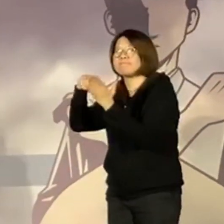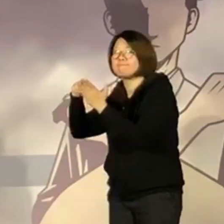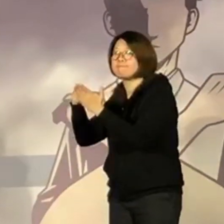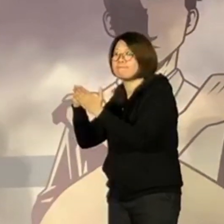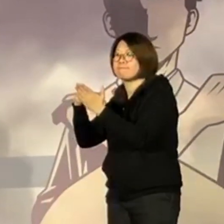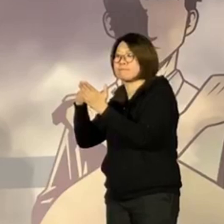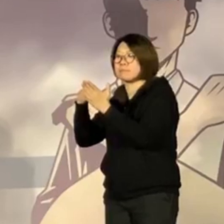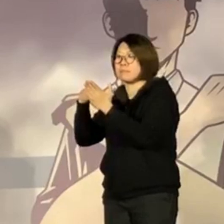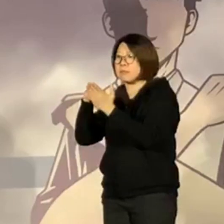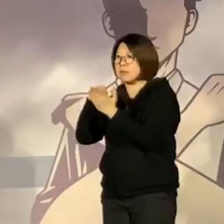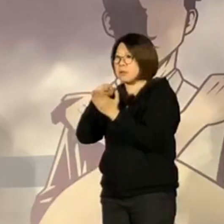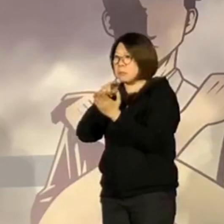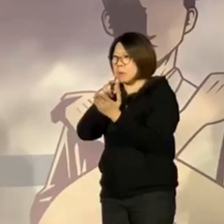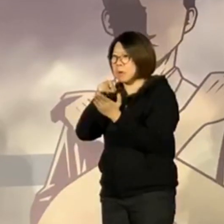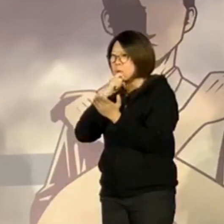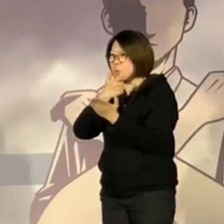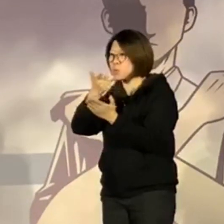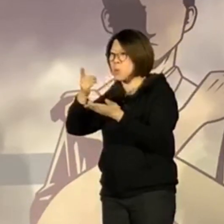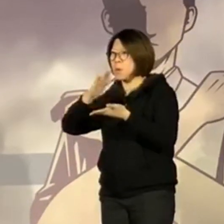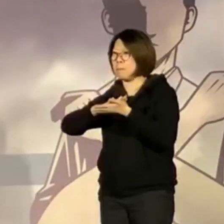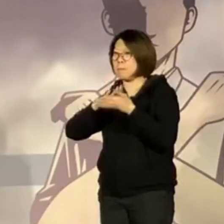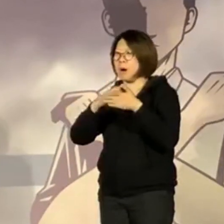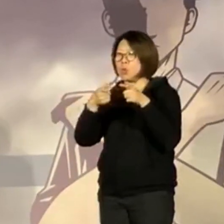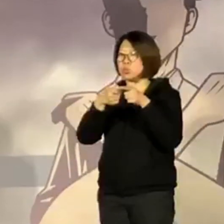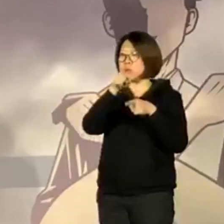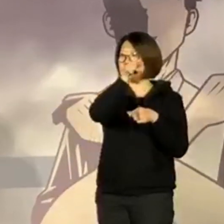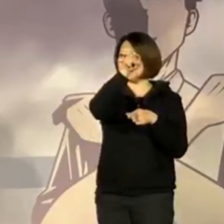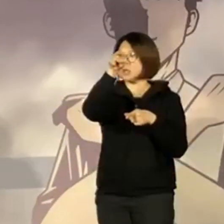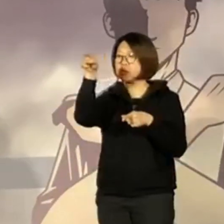在這裏我呼籲大家 在將要到來的